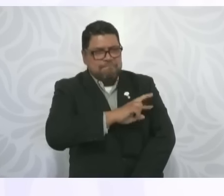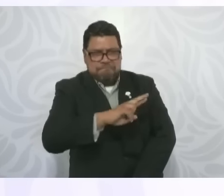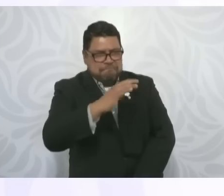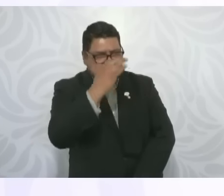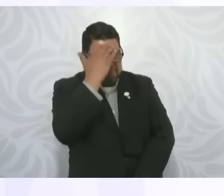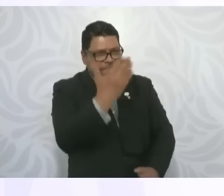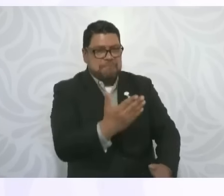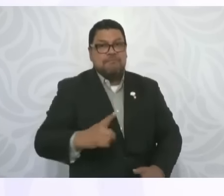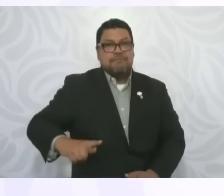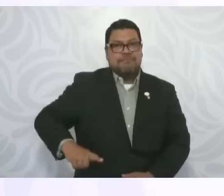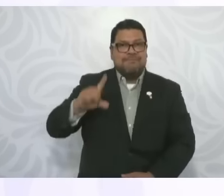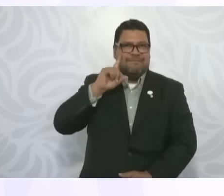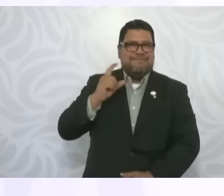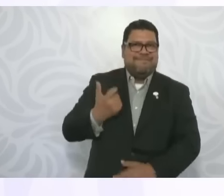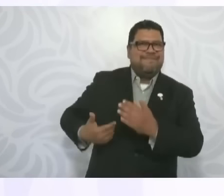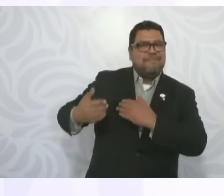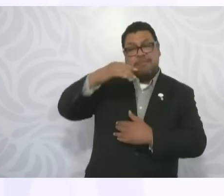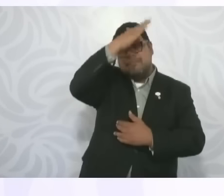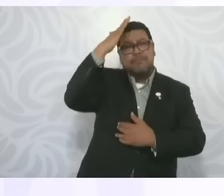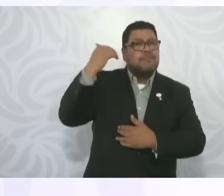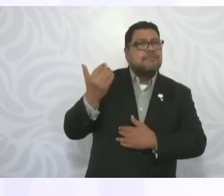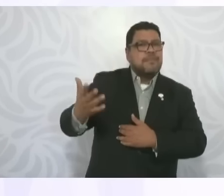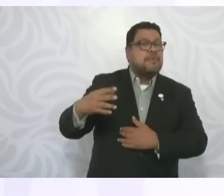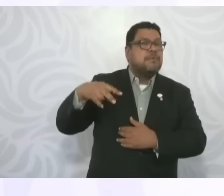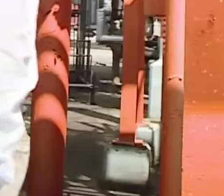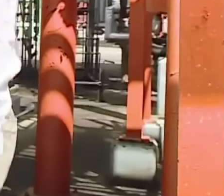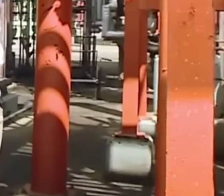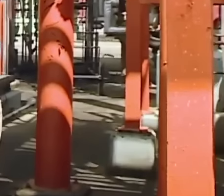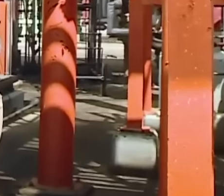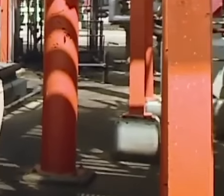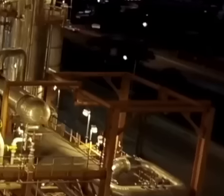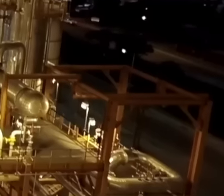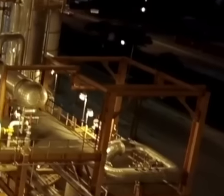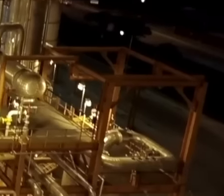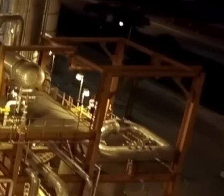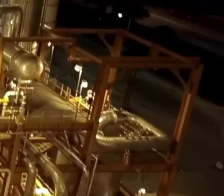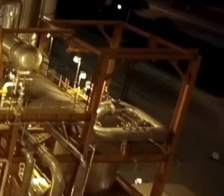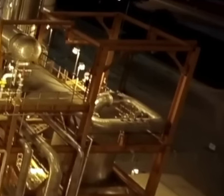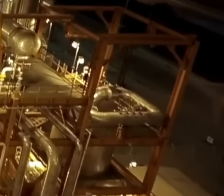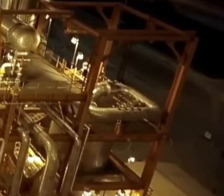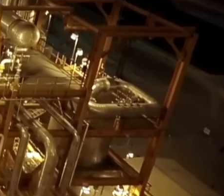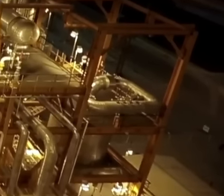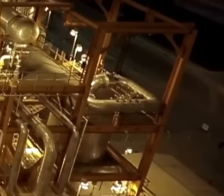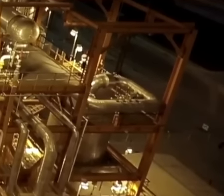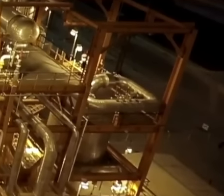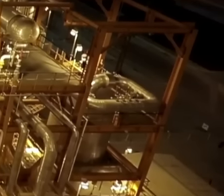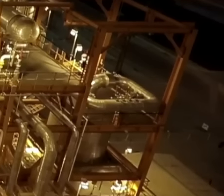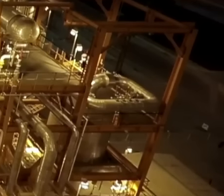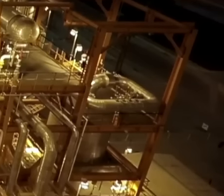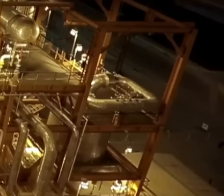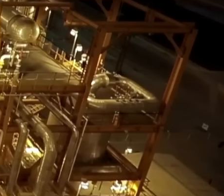general Cárdenas y el mandato de un pueblo que decidió nunca más volver a ser colonia.